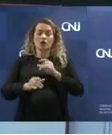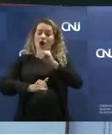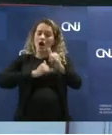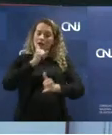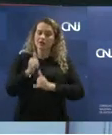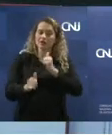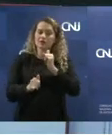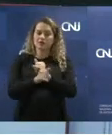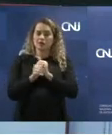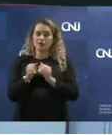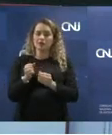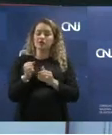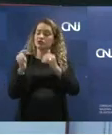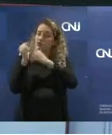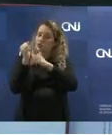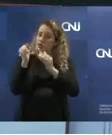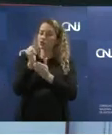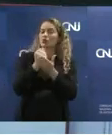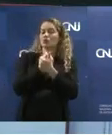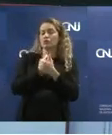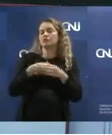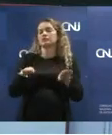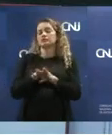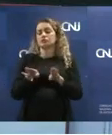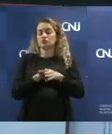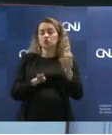O novo módulo conta ainda com estrita observância